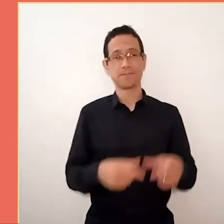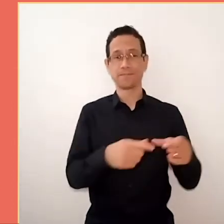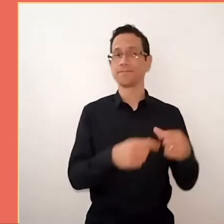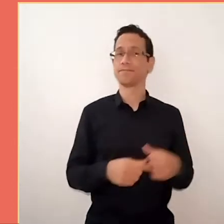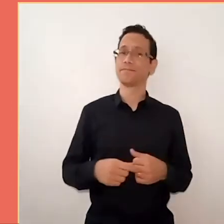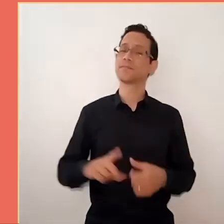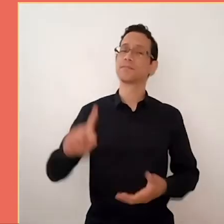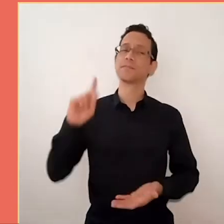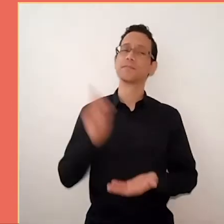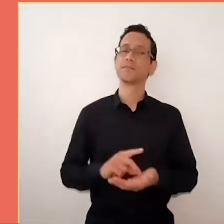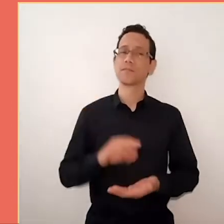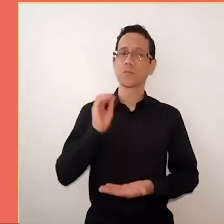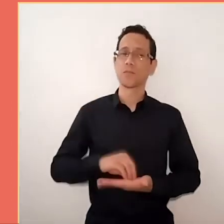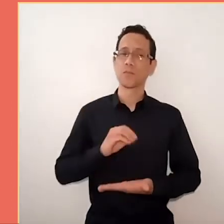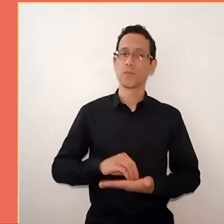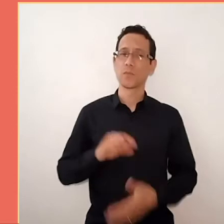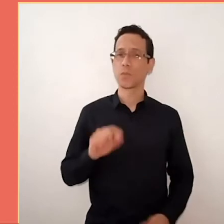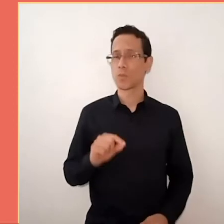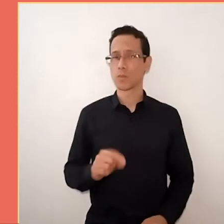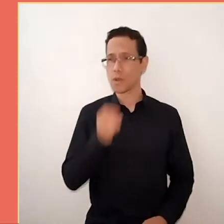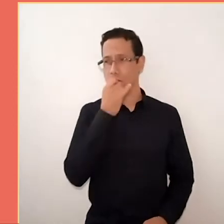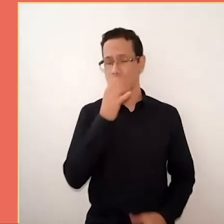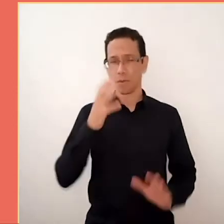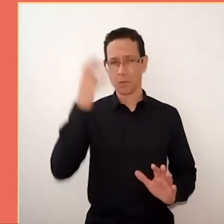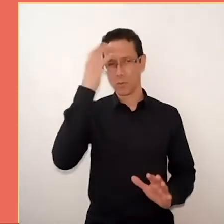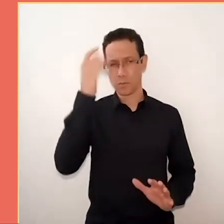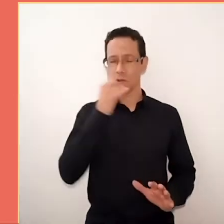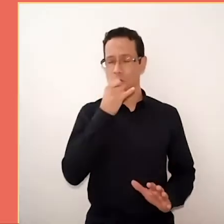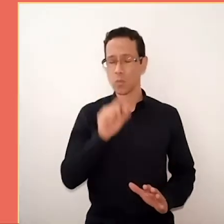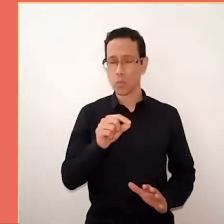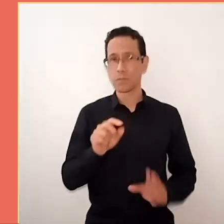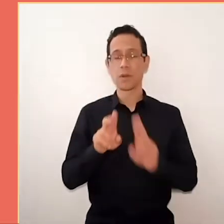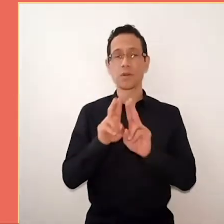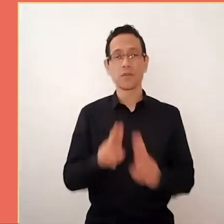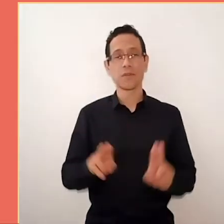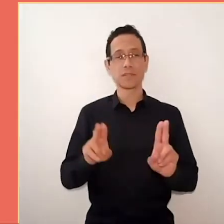é, por exemplo, fazendo mea-culpa aí, a universidade pública ainda não entendeu